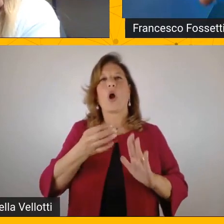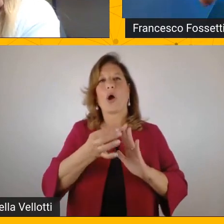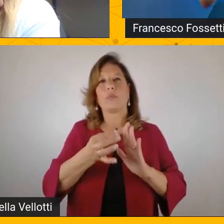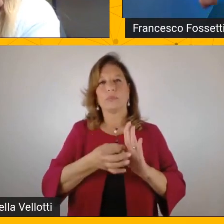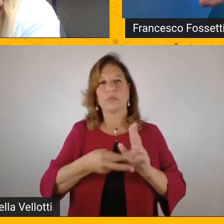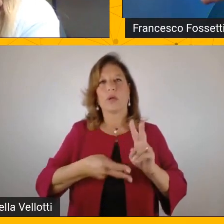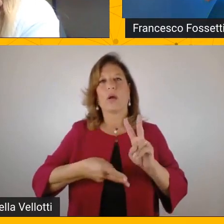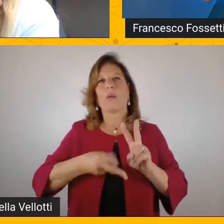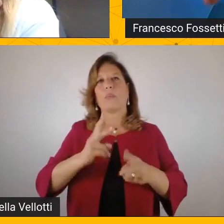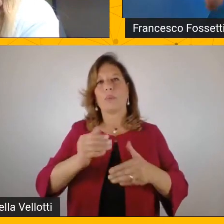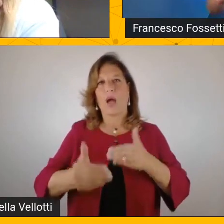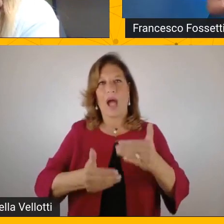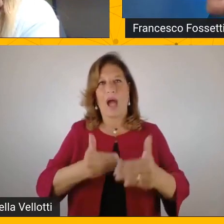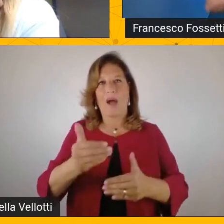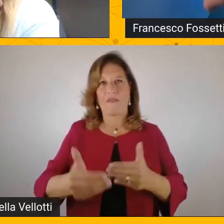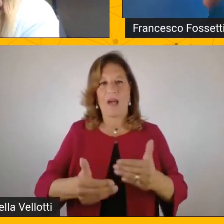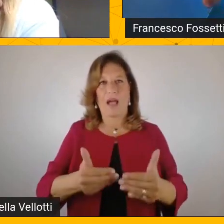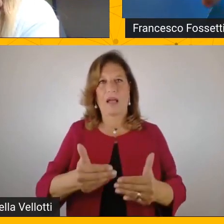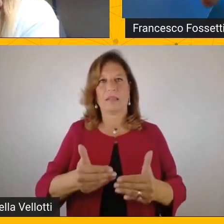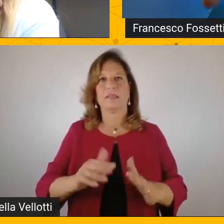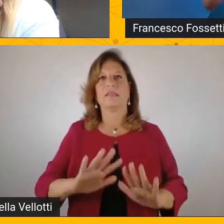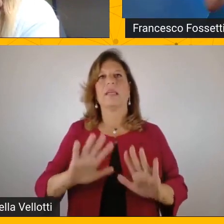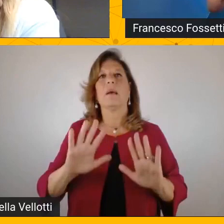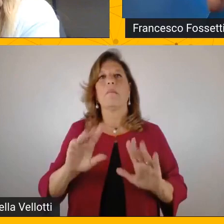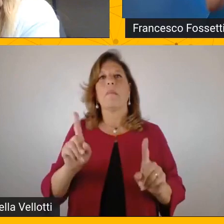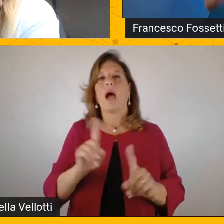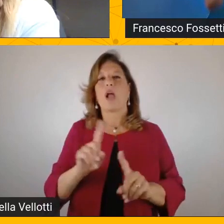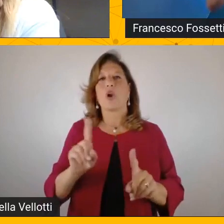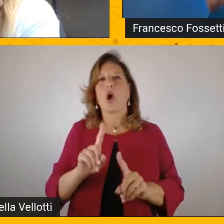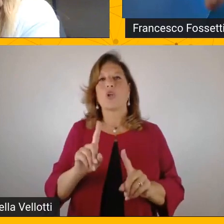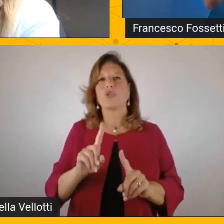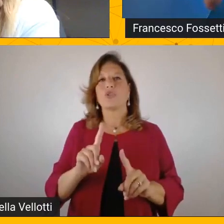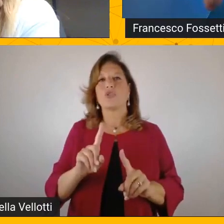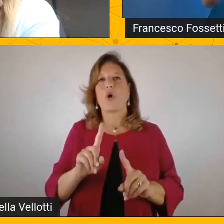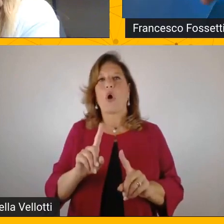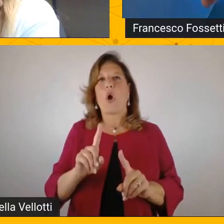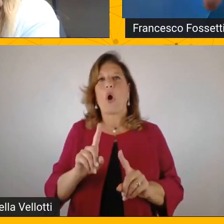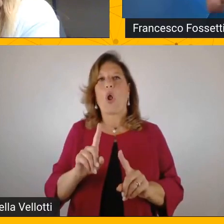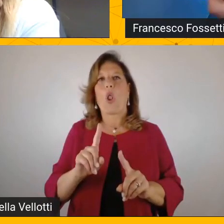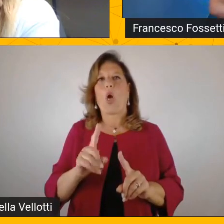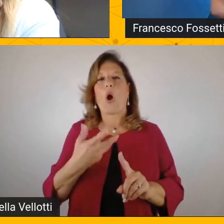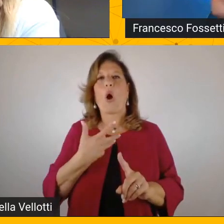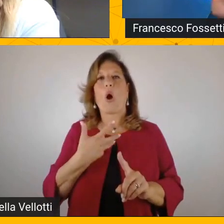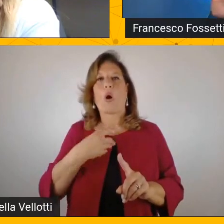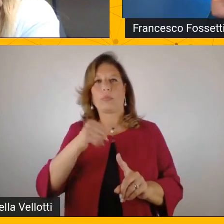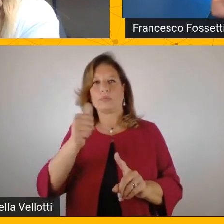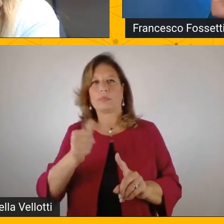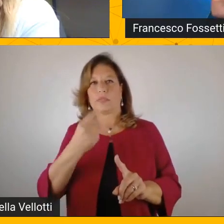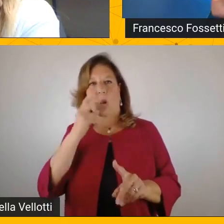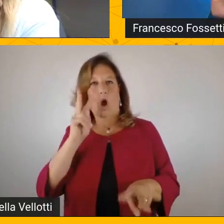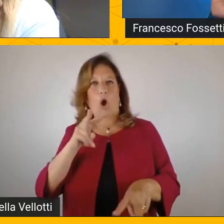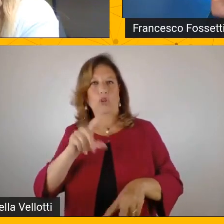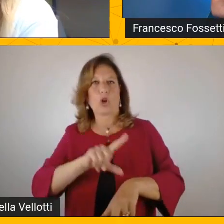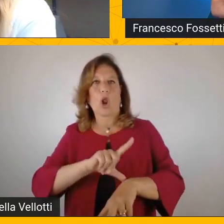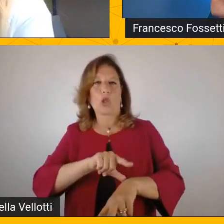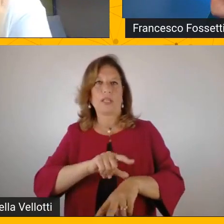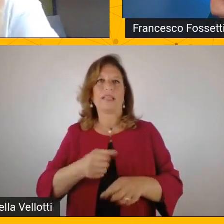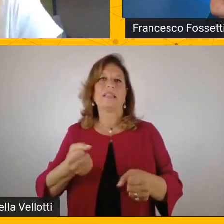funzioni avanzate anche per filtrare delle parole e via dicendo. Quindi non hanno solo la funzione di controllo